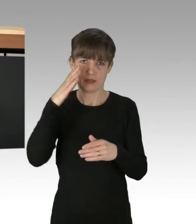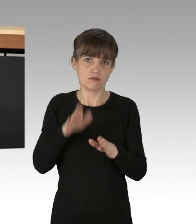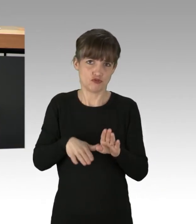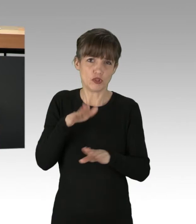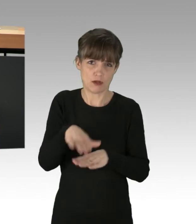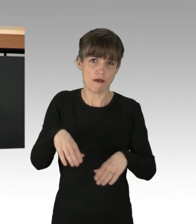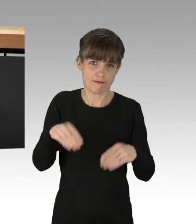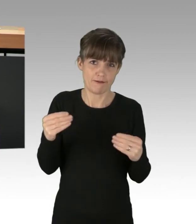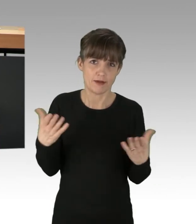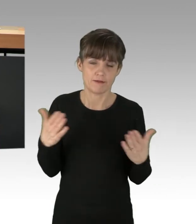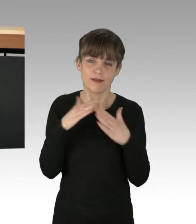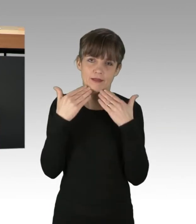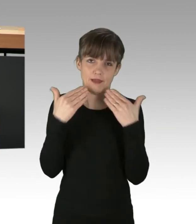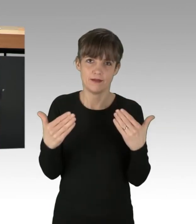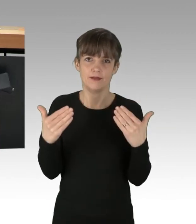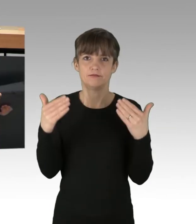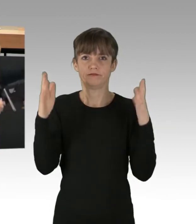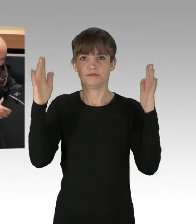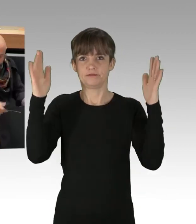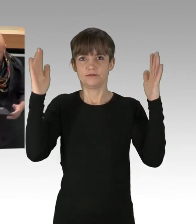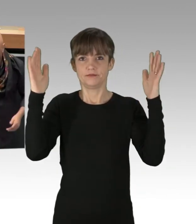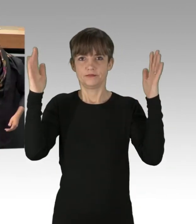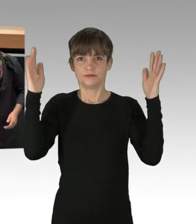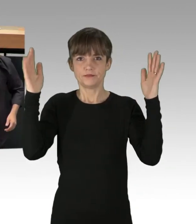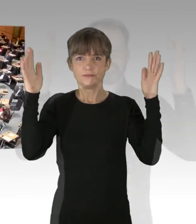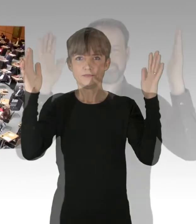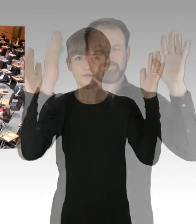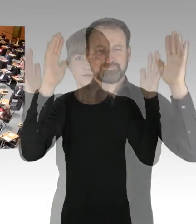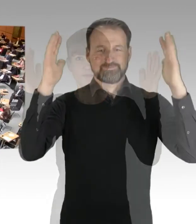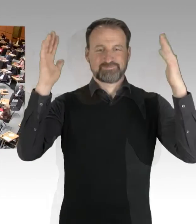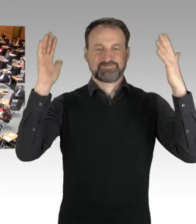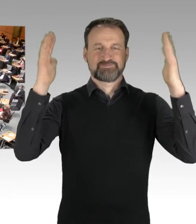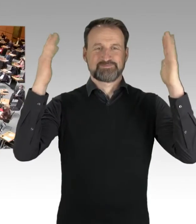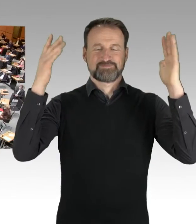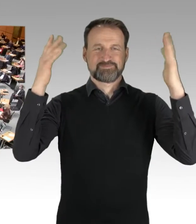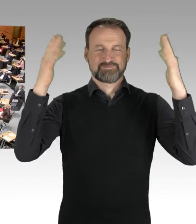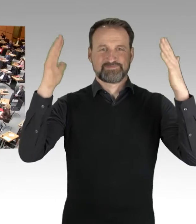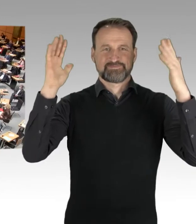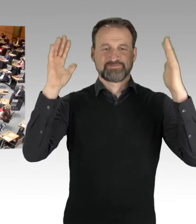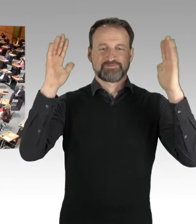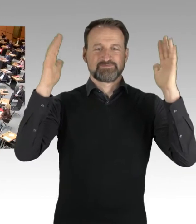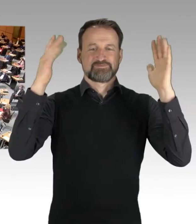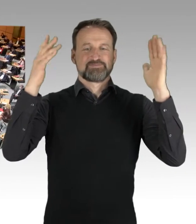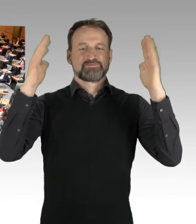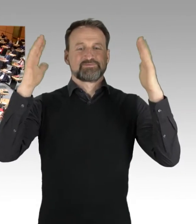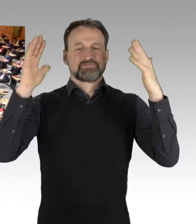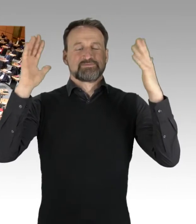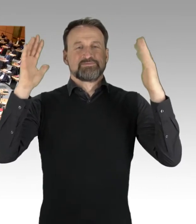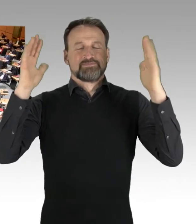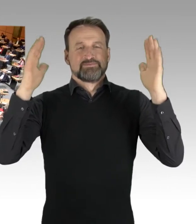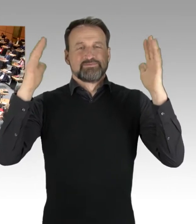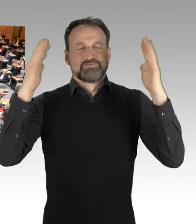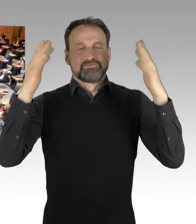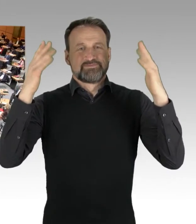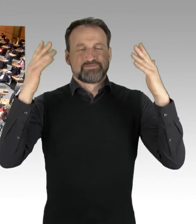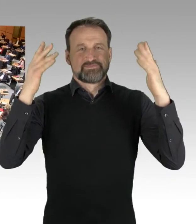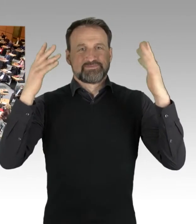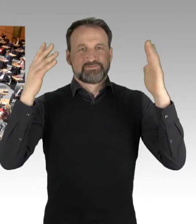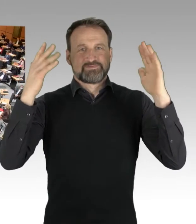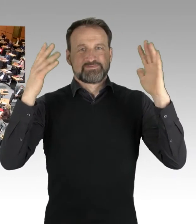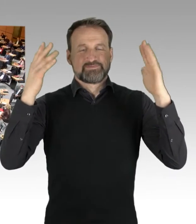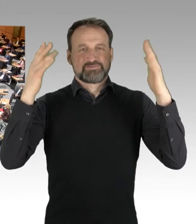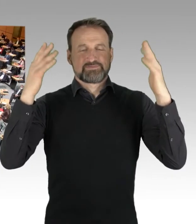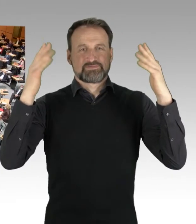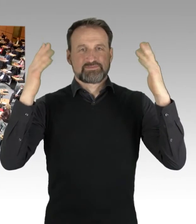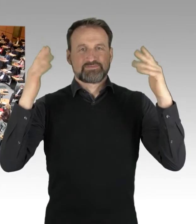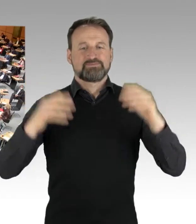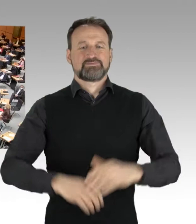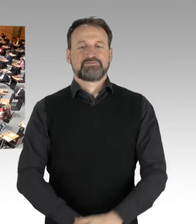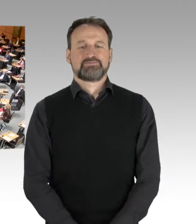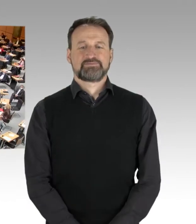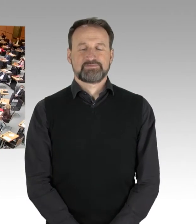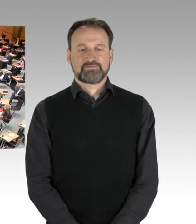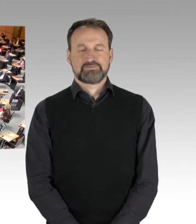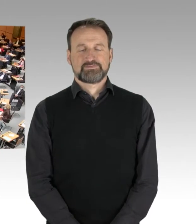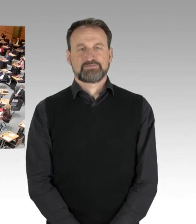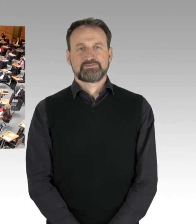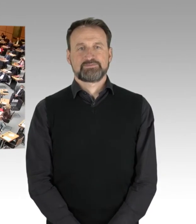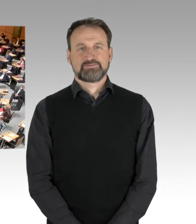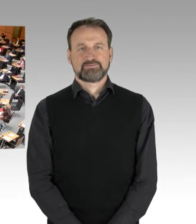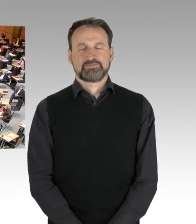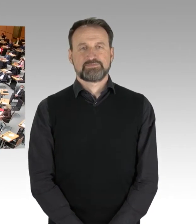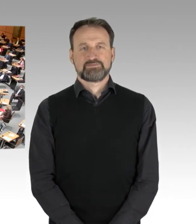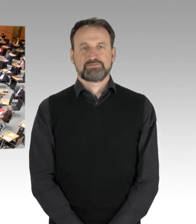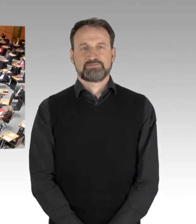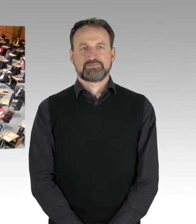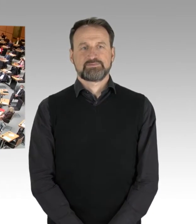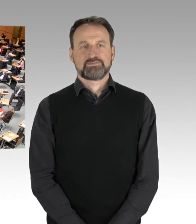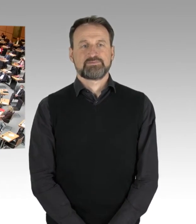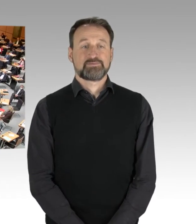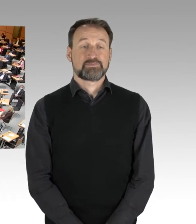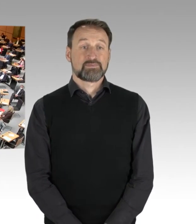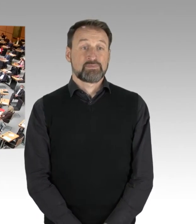(Zwischenrufe, Applaus)